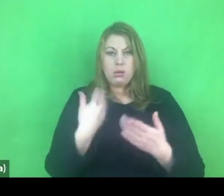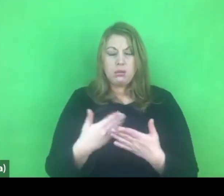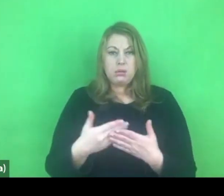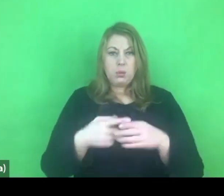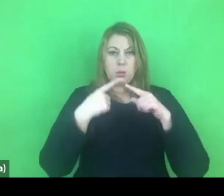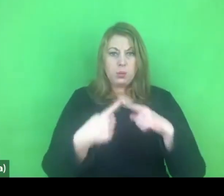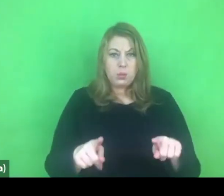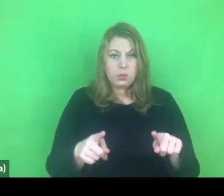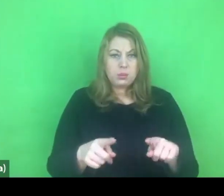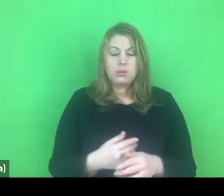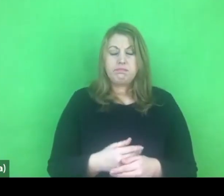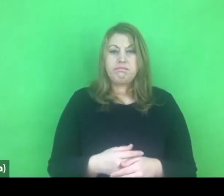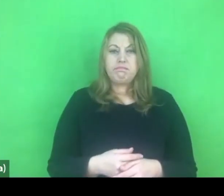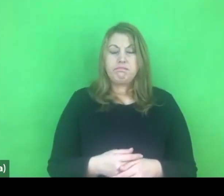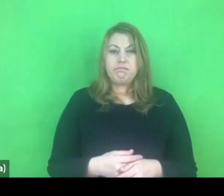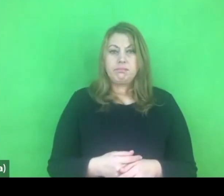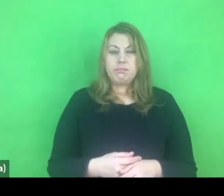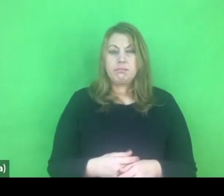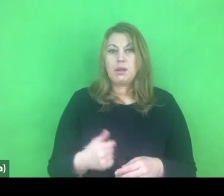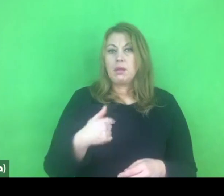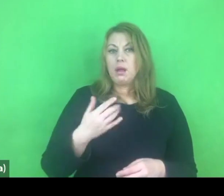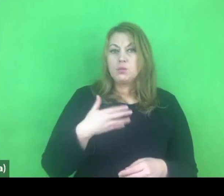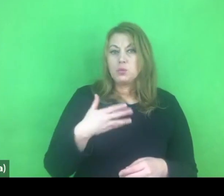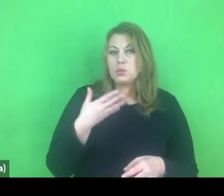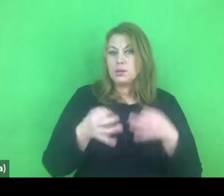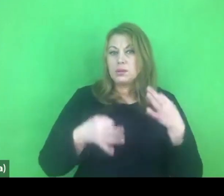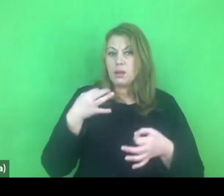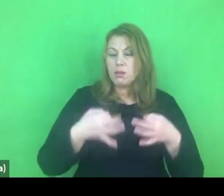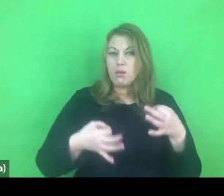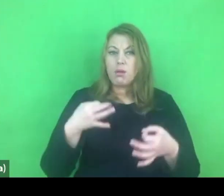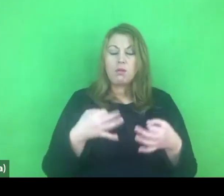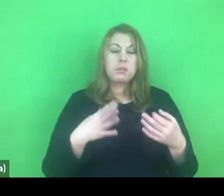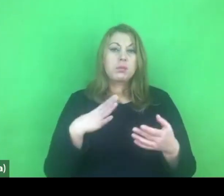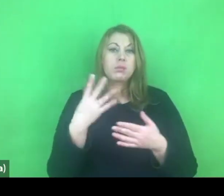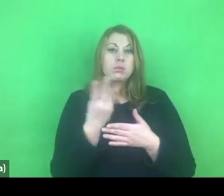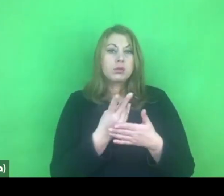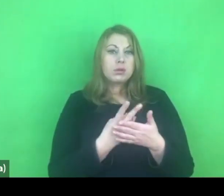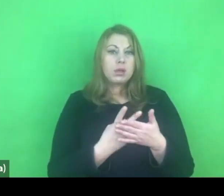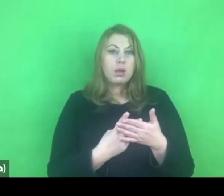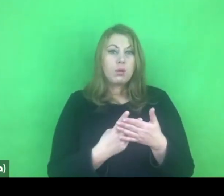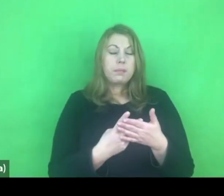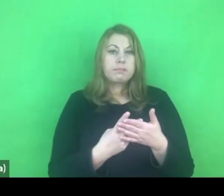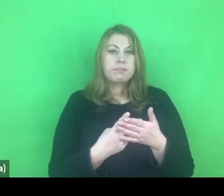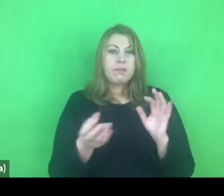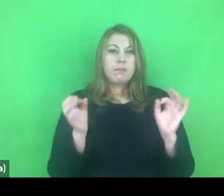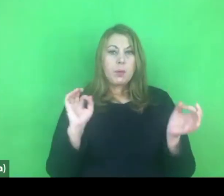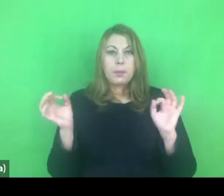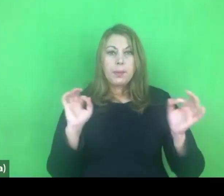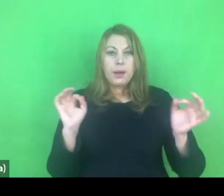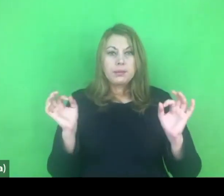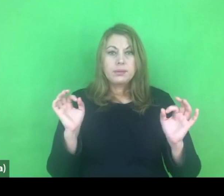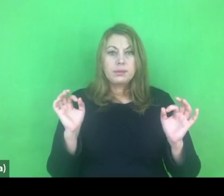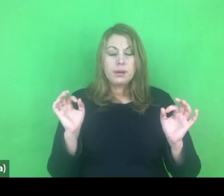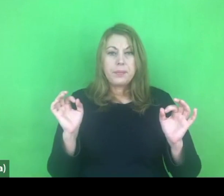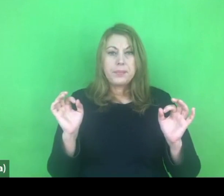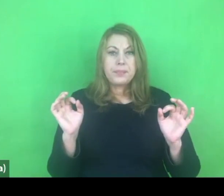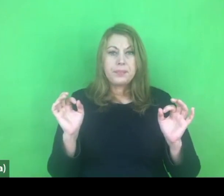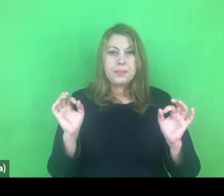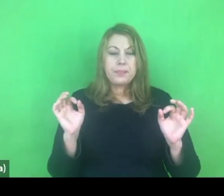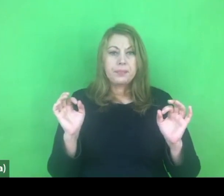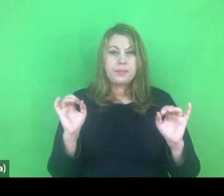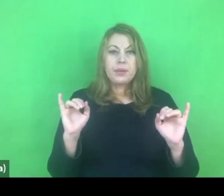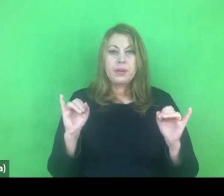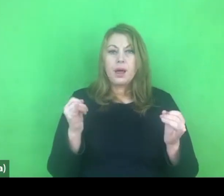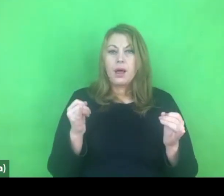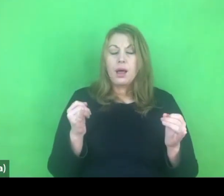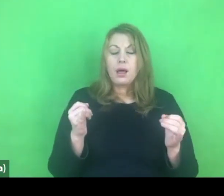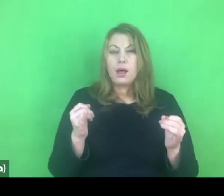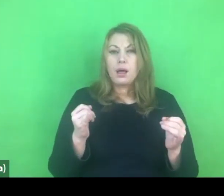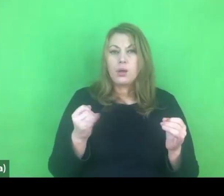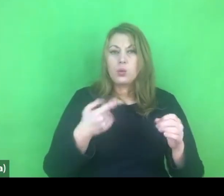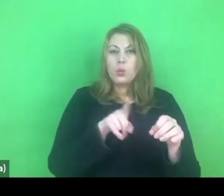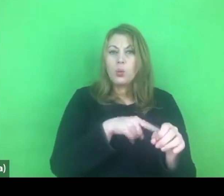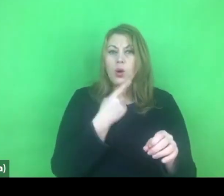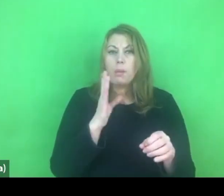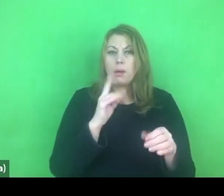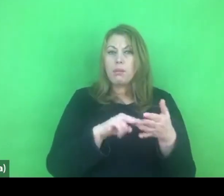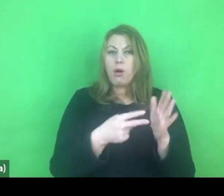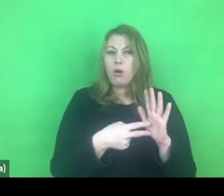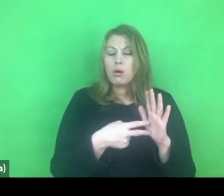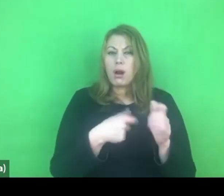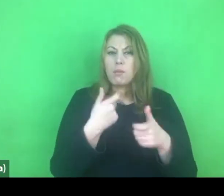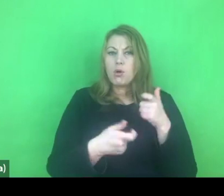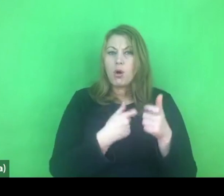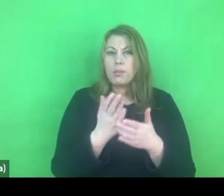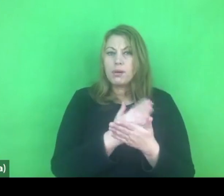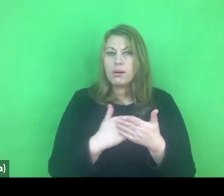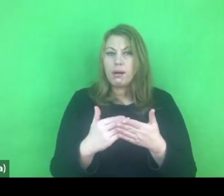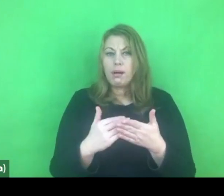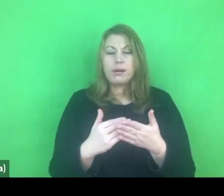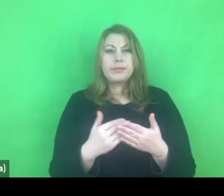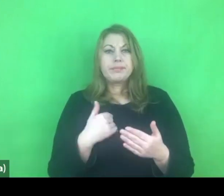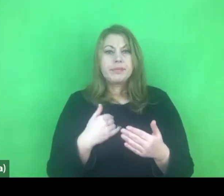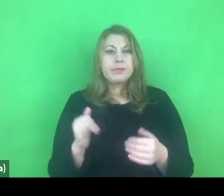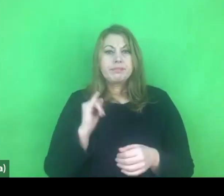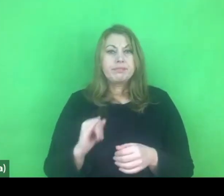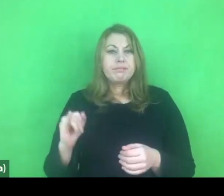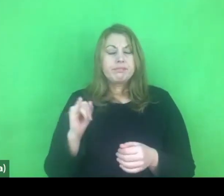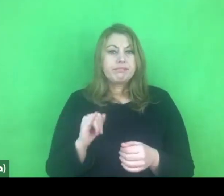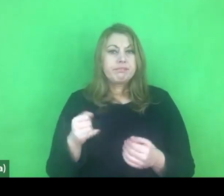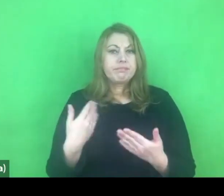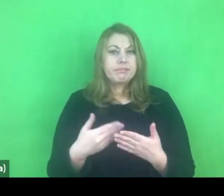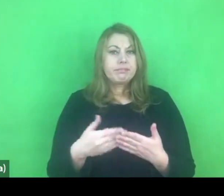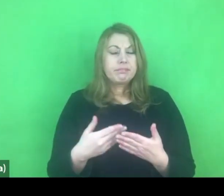Mnie się pojawiło zastanowienie, jak przeczytałam informację o długości trwania krajoweg programu,